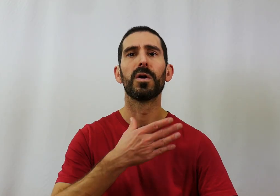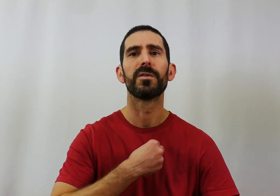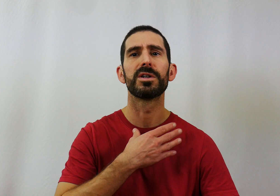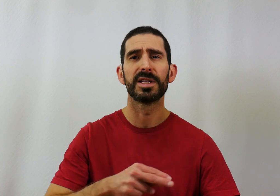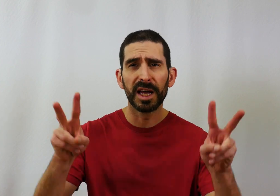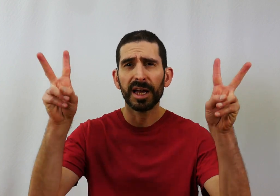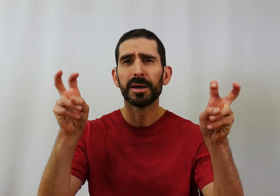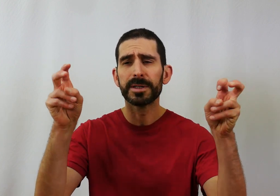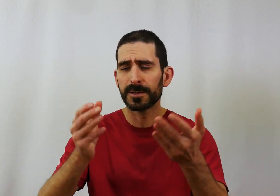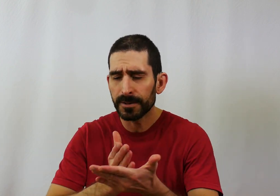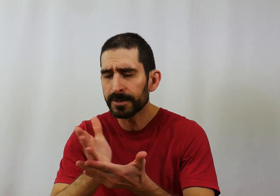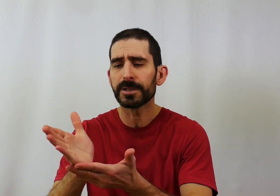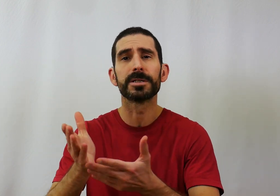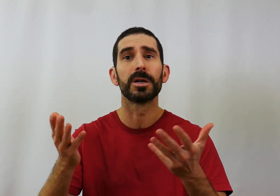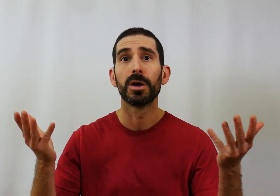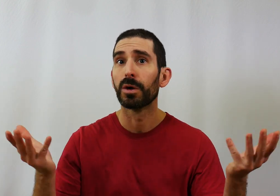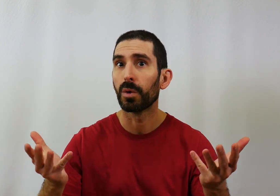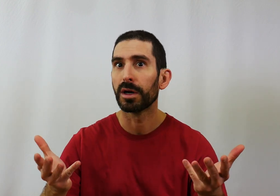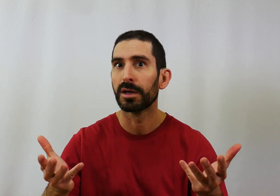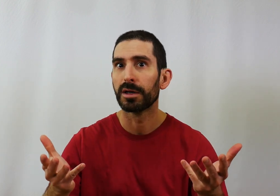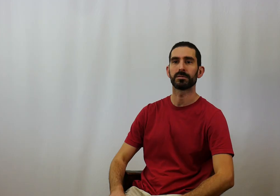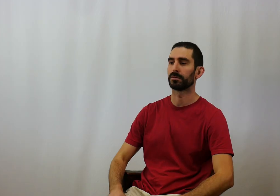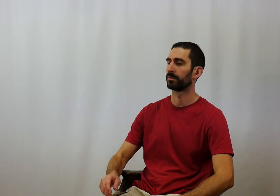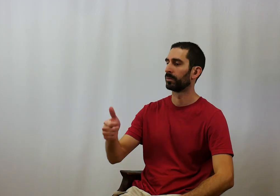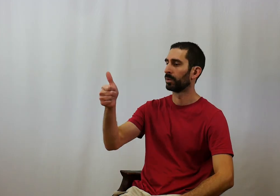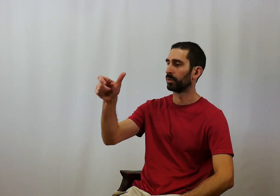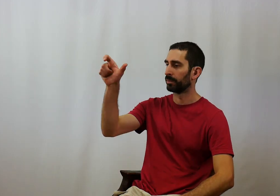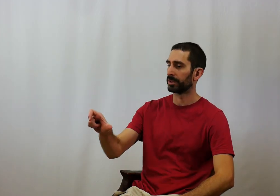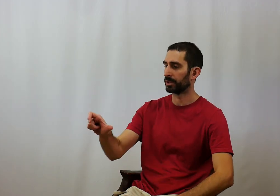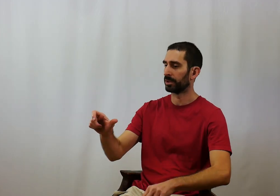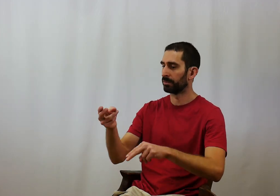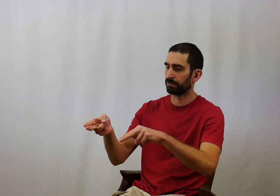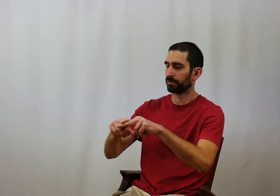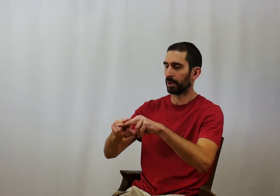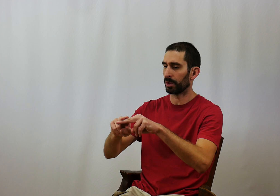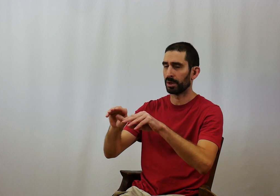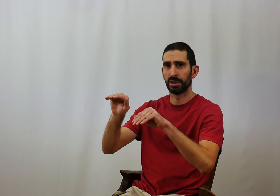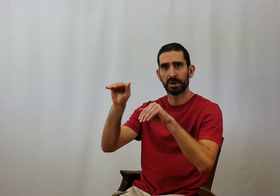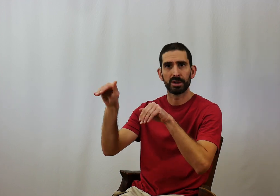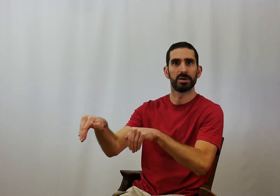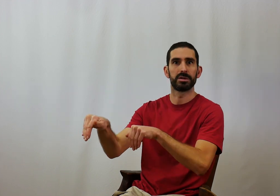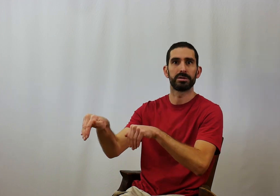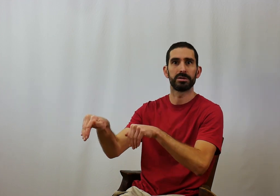Que veut dire cette expression ? Qu'une personne est morte et enterrée.